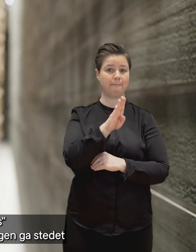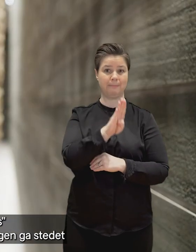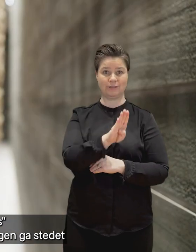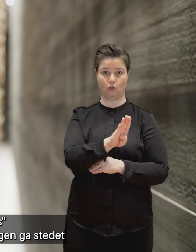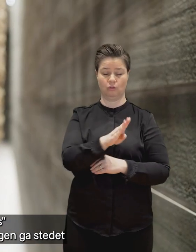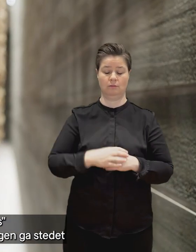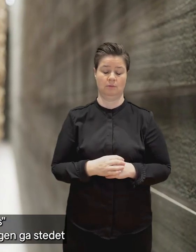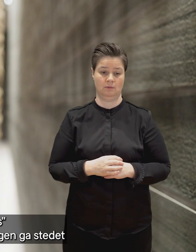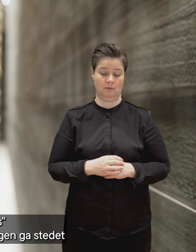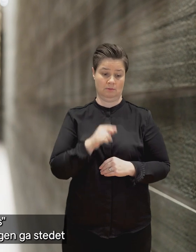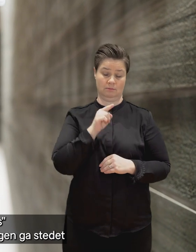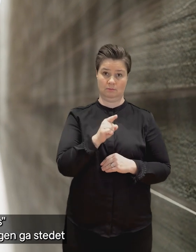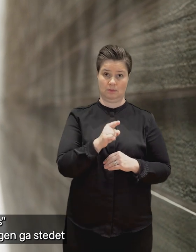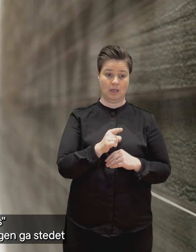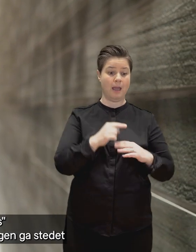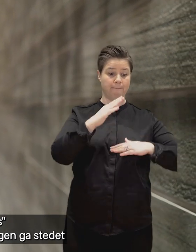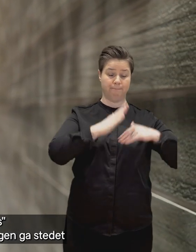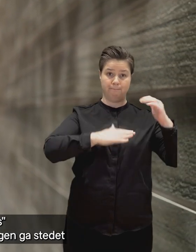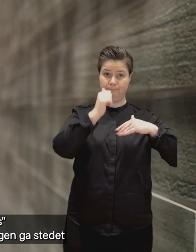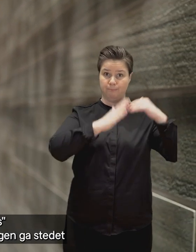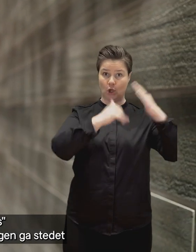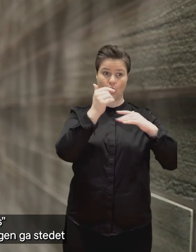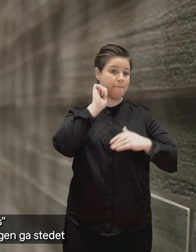"Pile o’Bones" er uttrykket urbefolkningen ga stedet